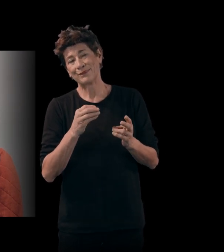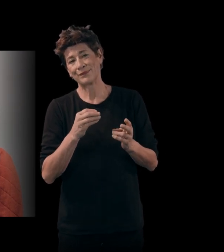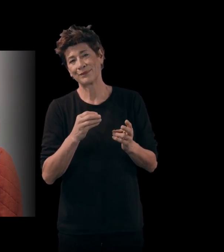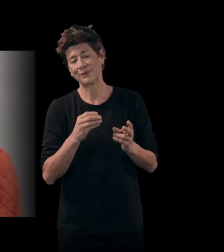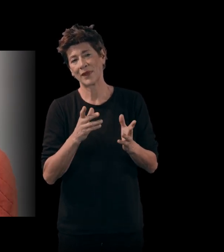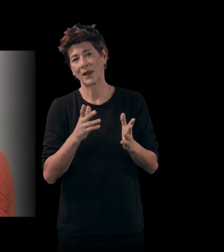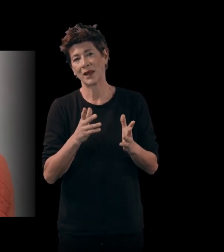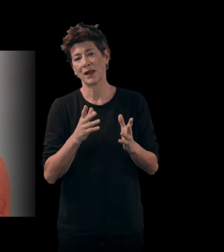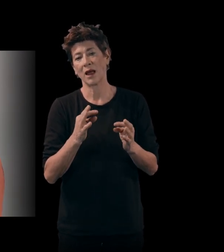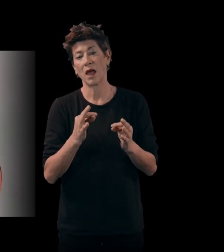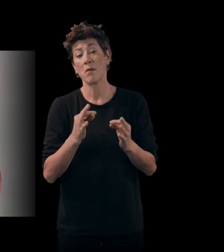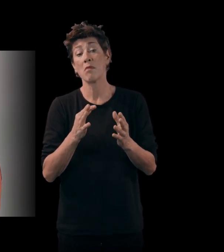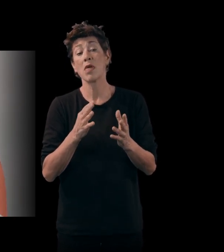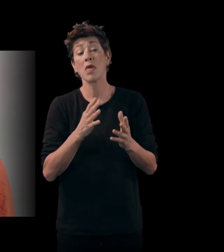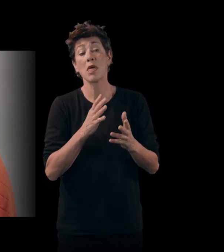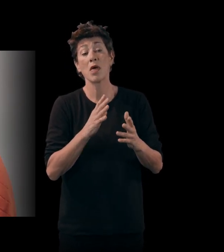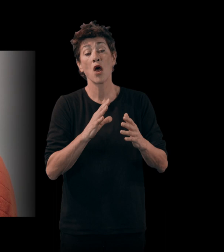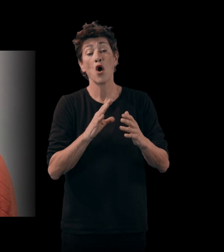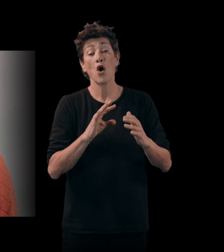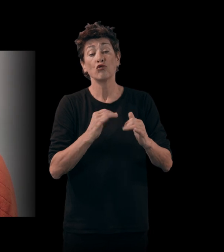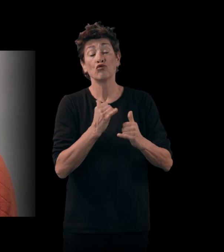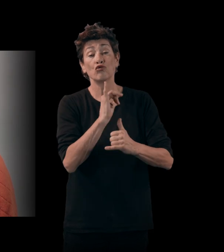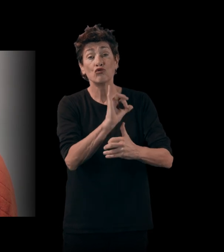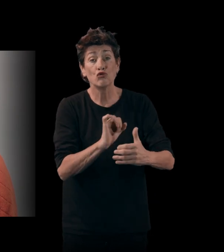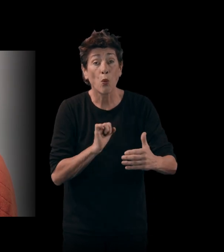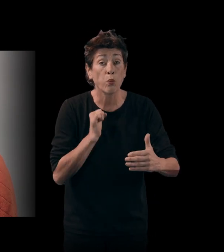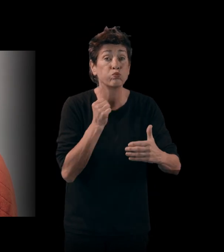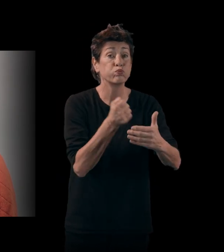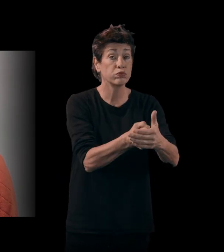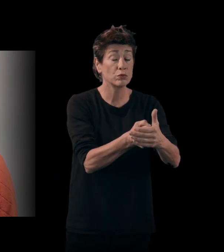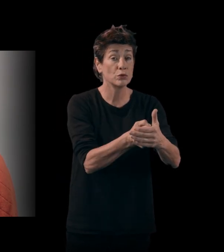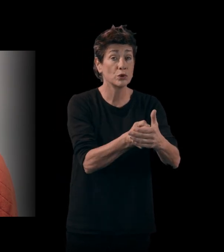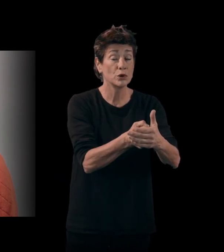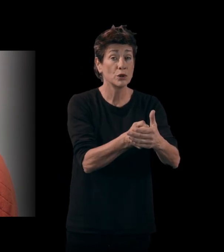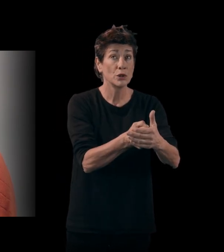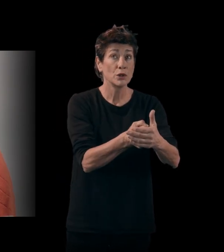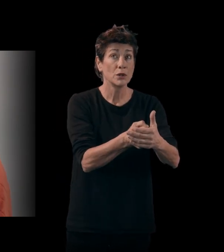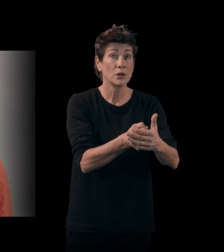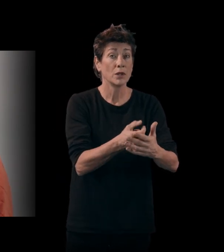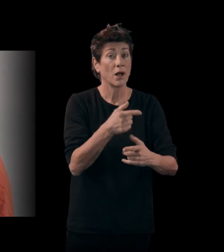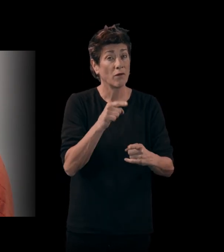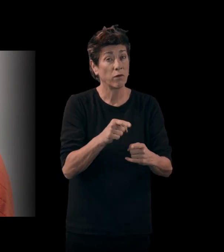Par rapport à aller au bout du jeu, pour moi, il faut vraiment que ce soit deux espaces différents.